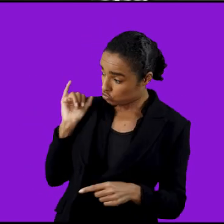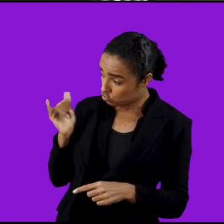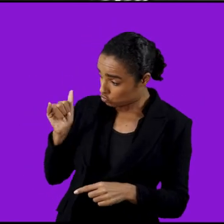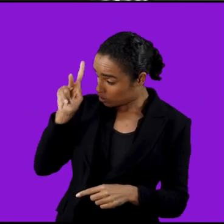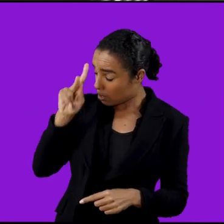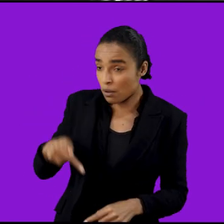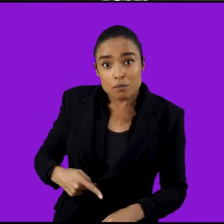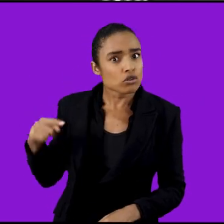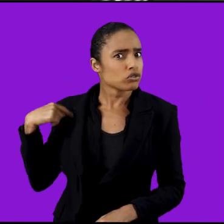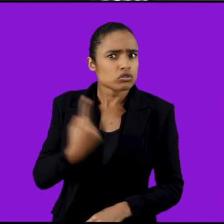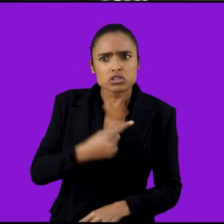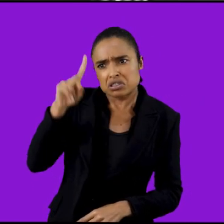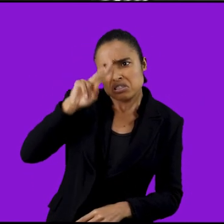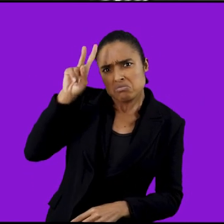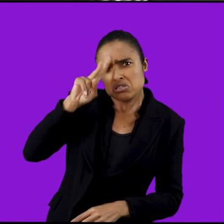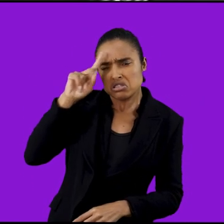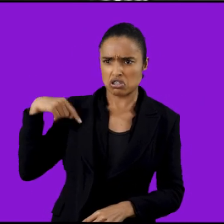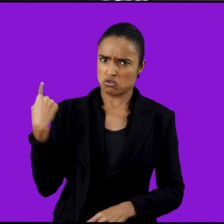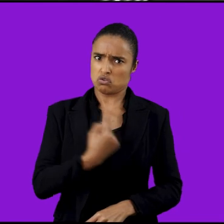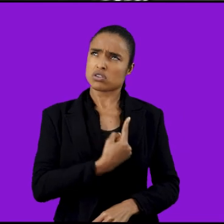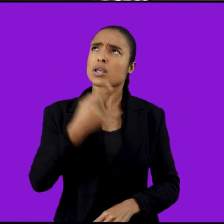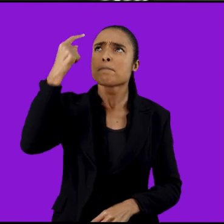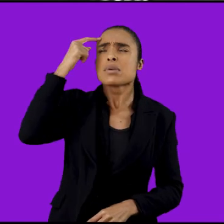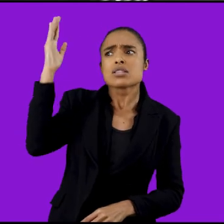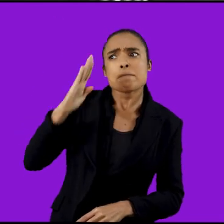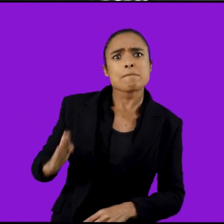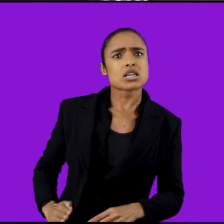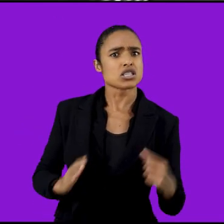o nosso ponto de partida. Que a gente quando fala do feminismo no Brasil, não tem como